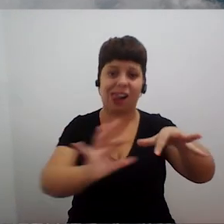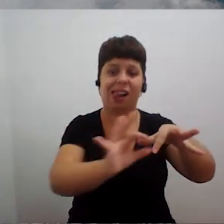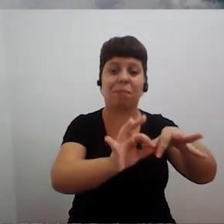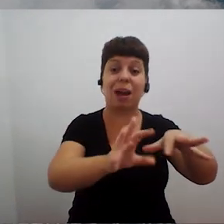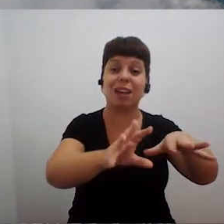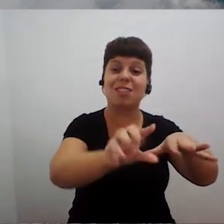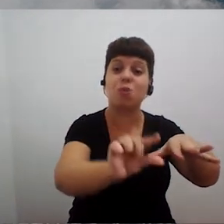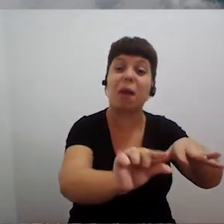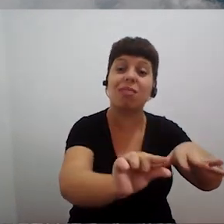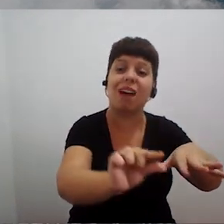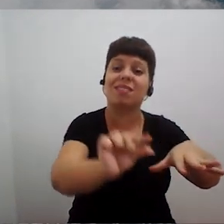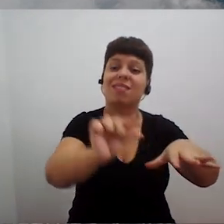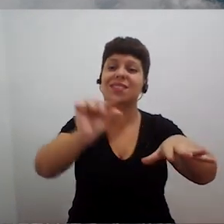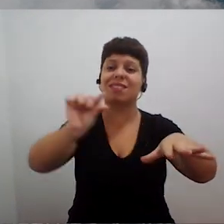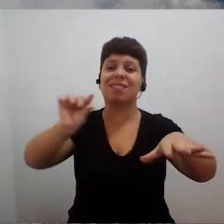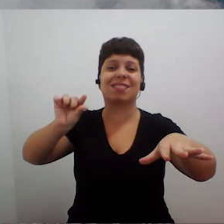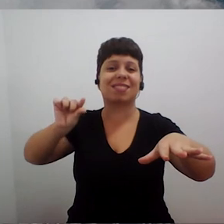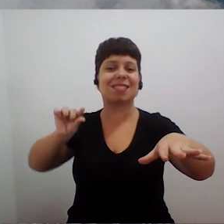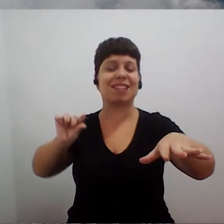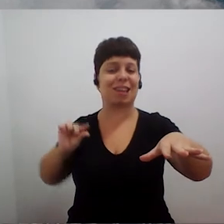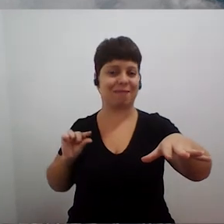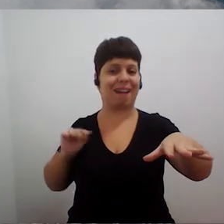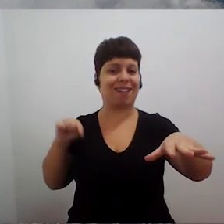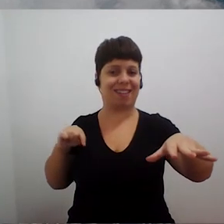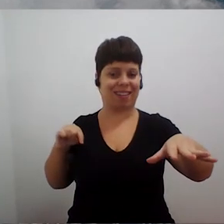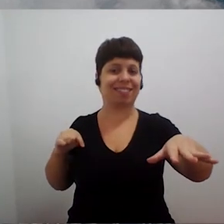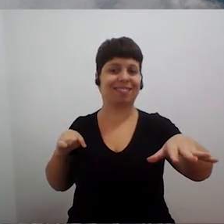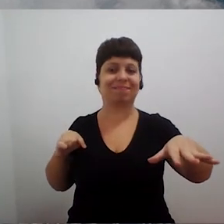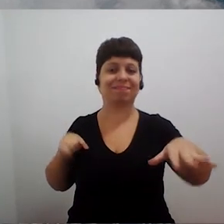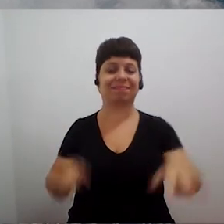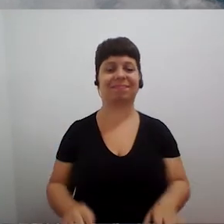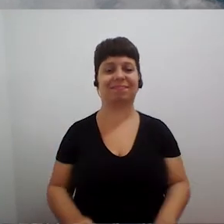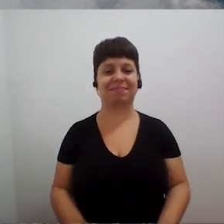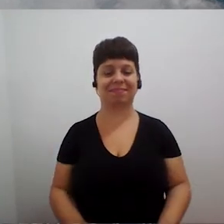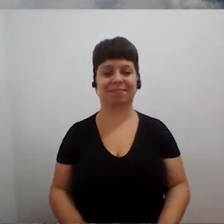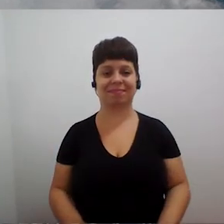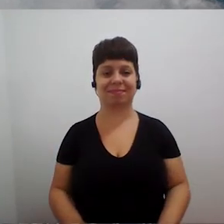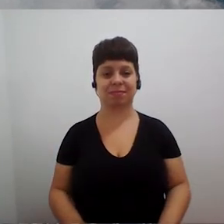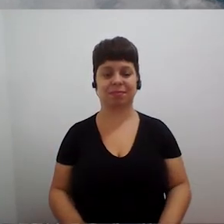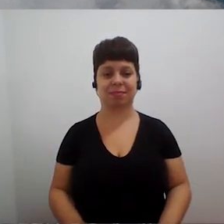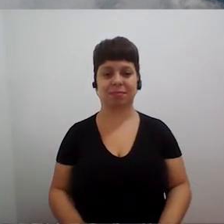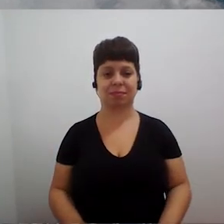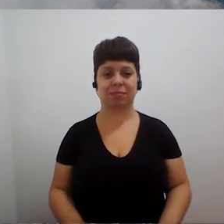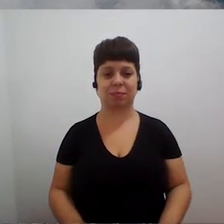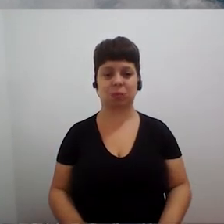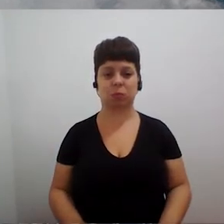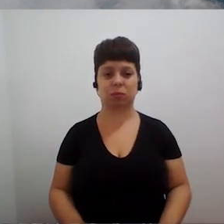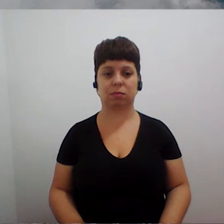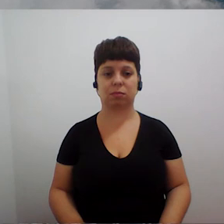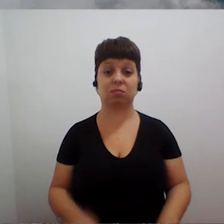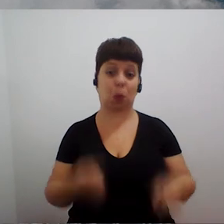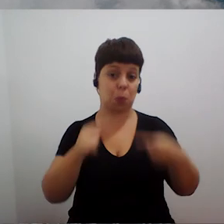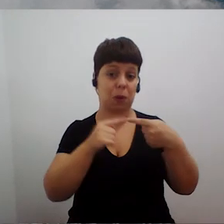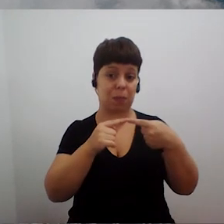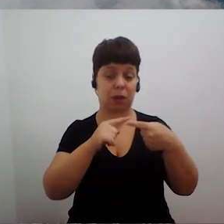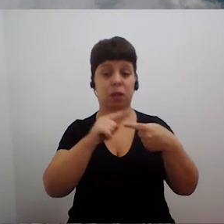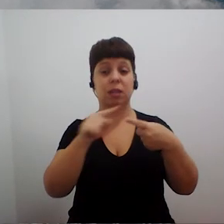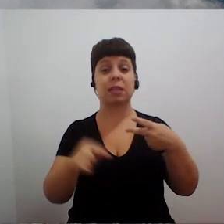forma o oceano para este ritual né, e ele me conduz até o oceano. O primeiro elemento.